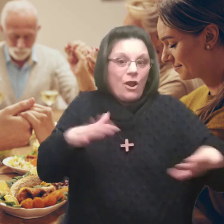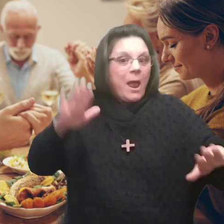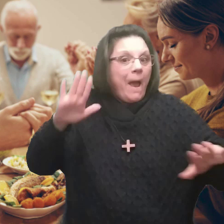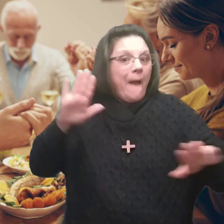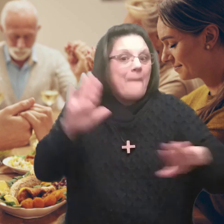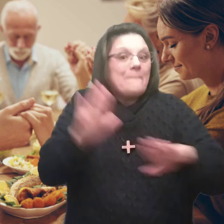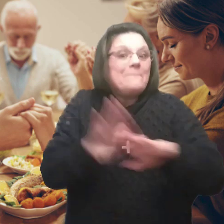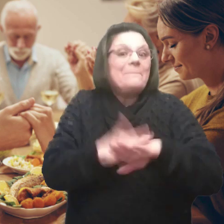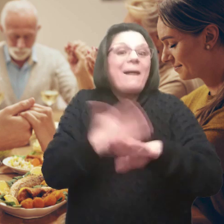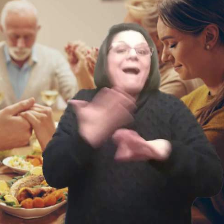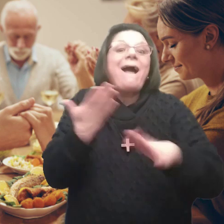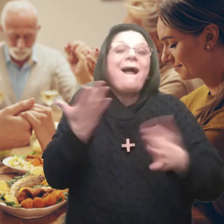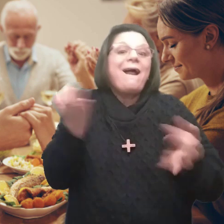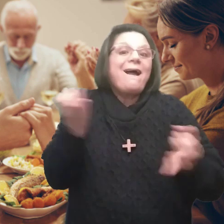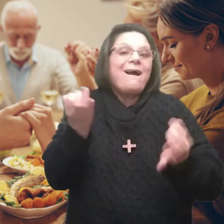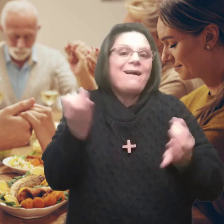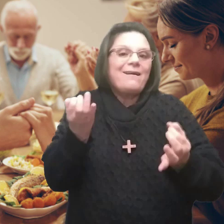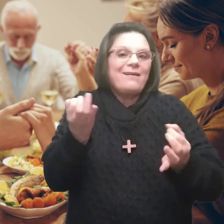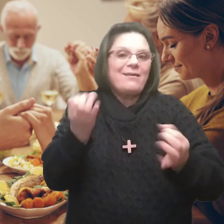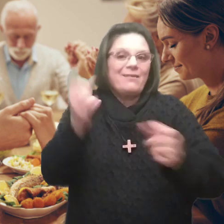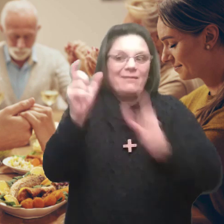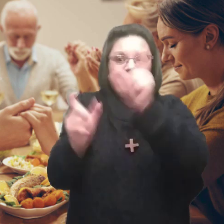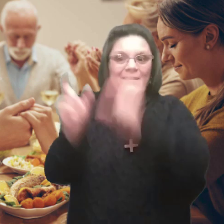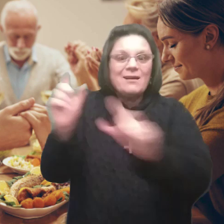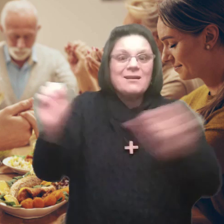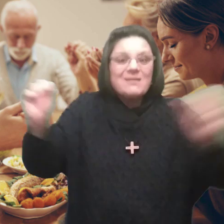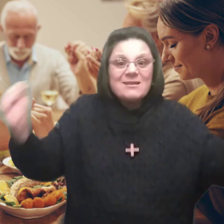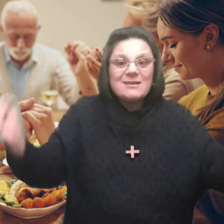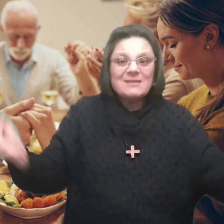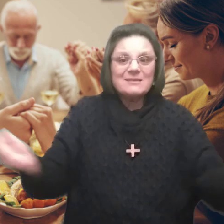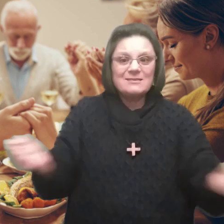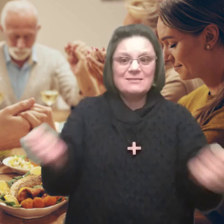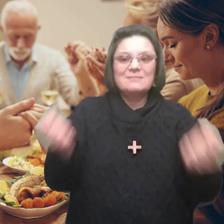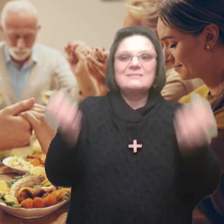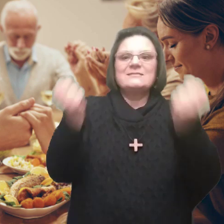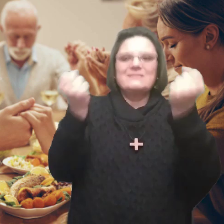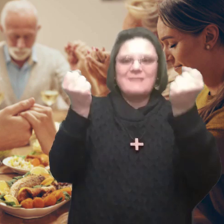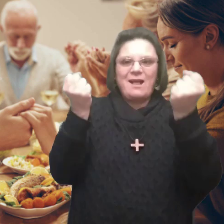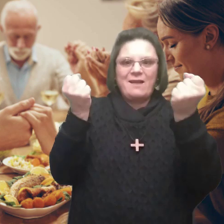la mayoría, para que se salven.